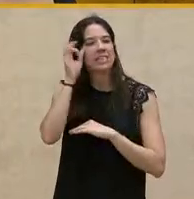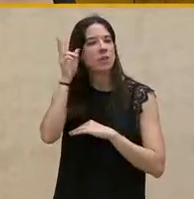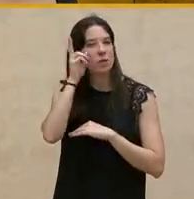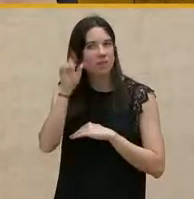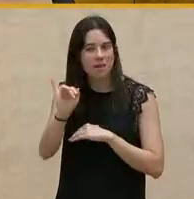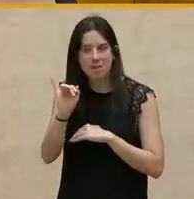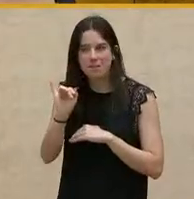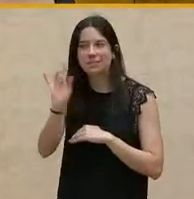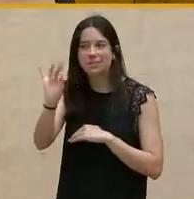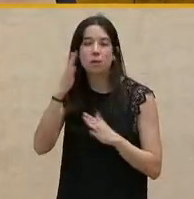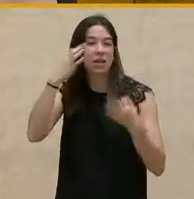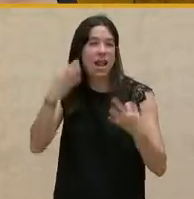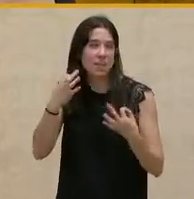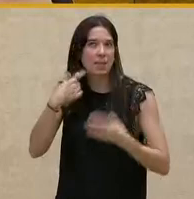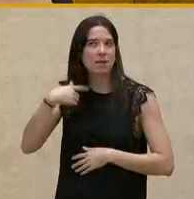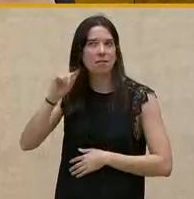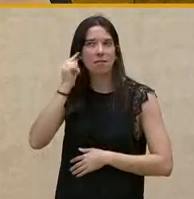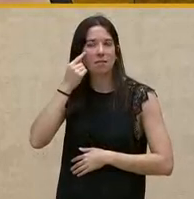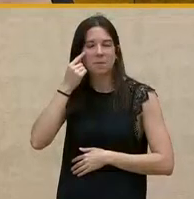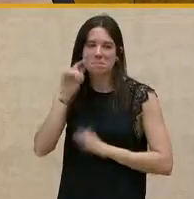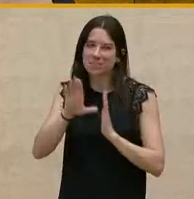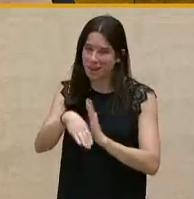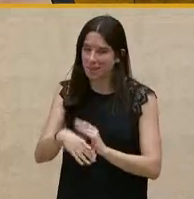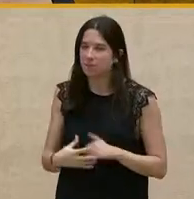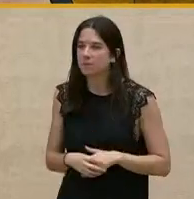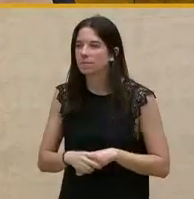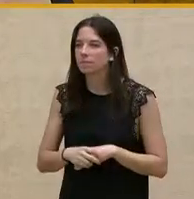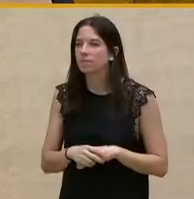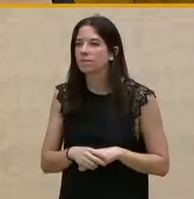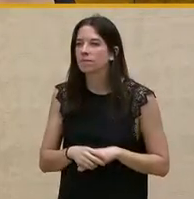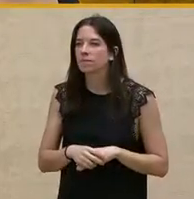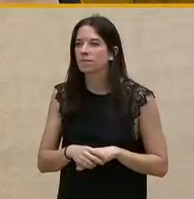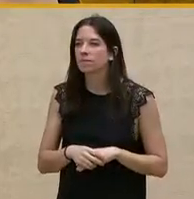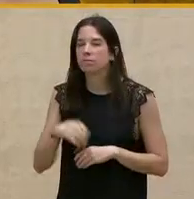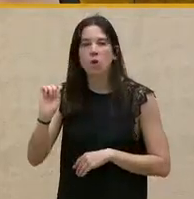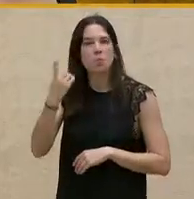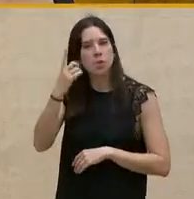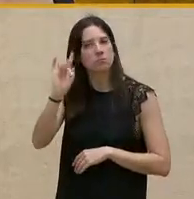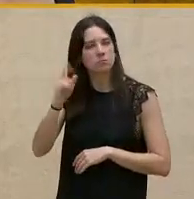pero realmente se me detectó mucho más tarde. Yo sí que tengo un hermano con síndrome de